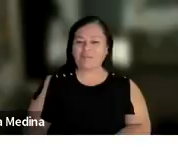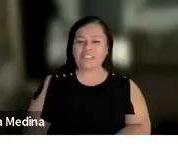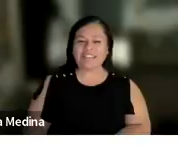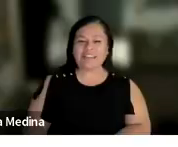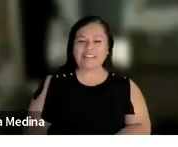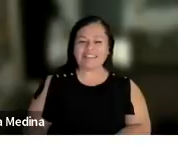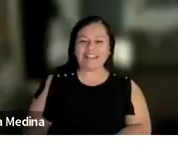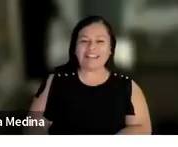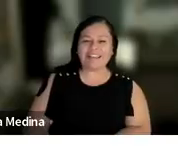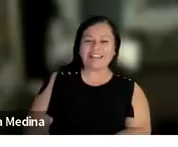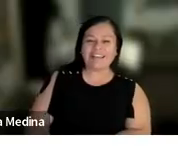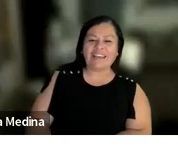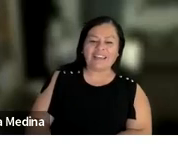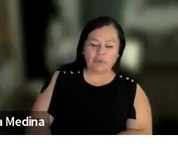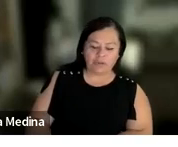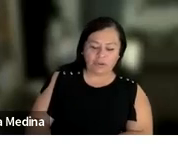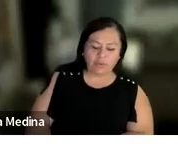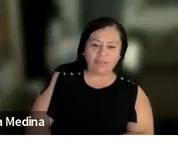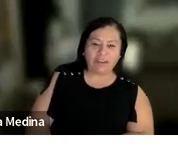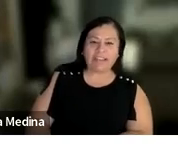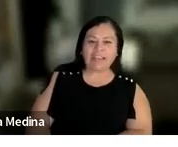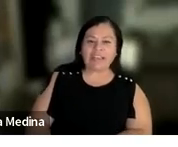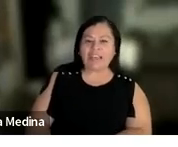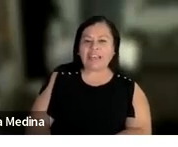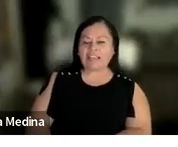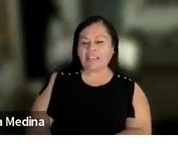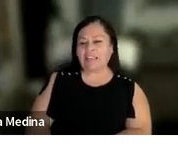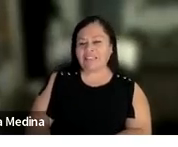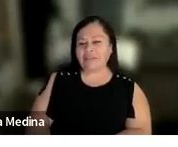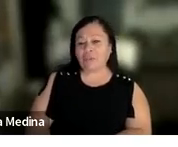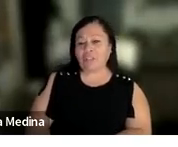Así brevemente, como les digo, para entrar ya en nuestra segunda parte del taller. Gracias.